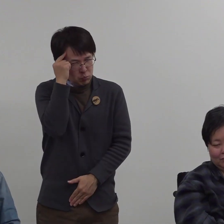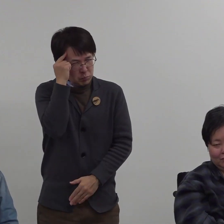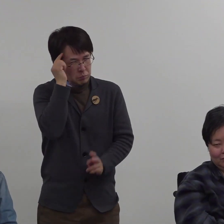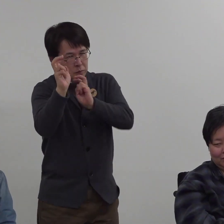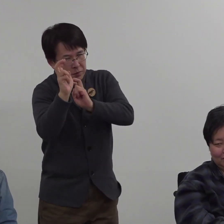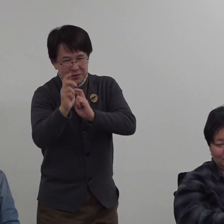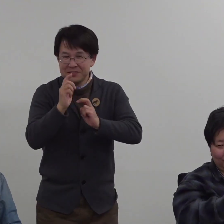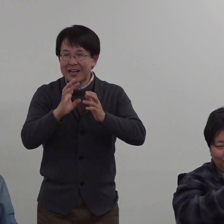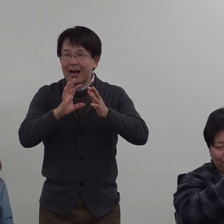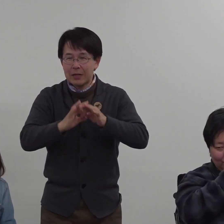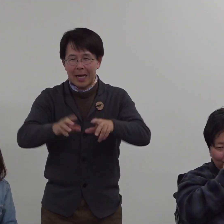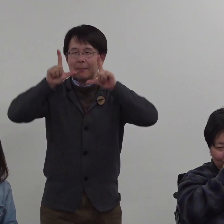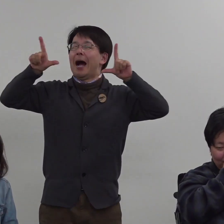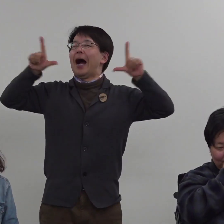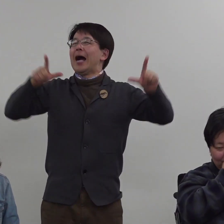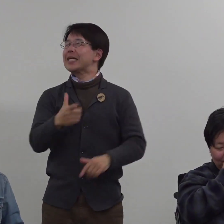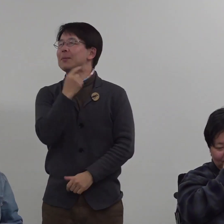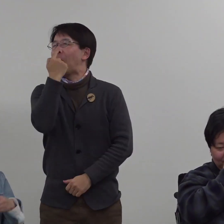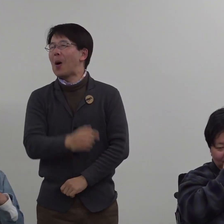しっかりアピール させていただきました